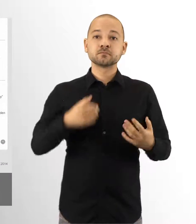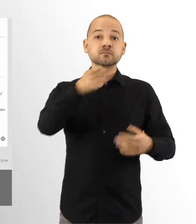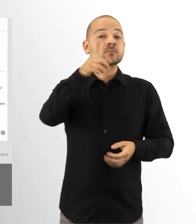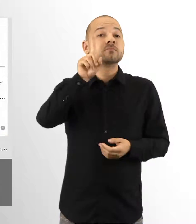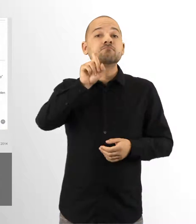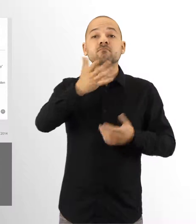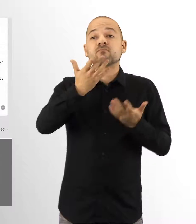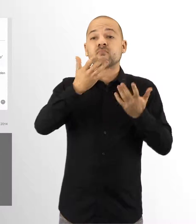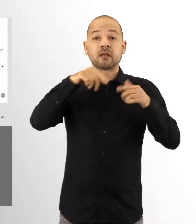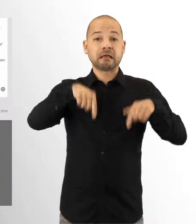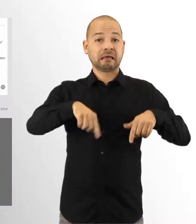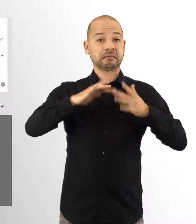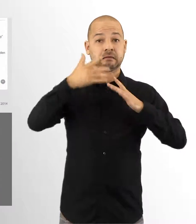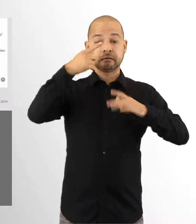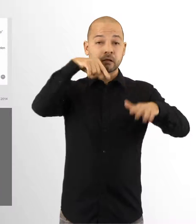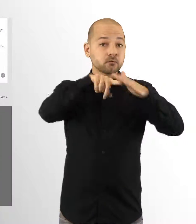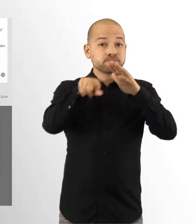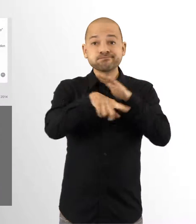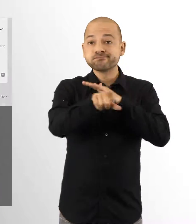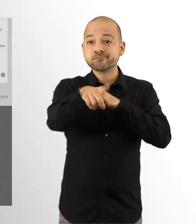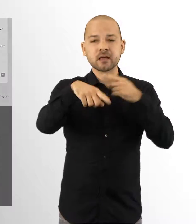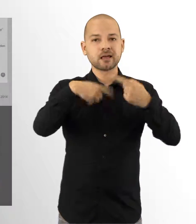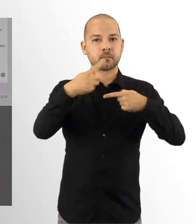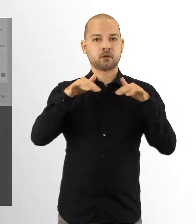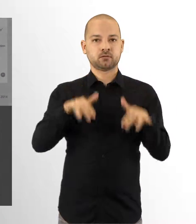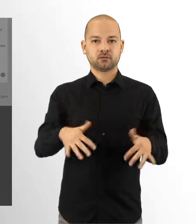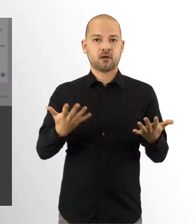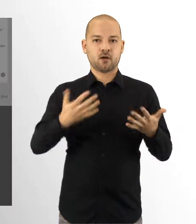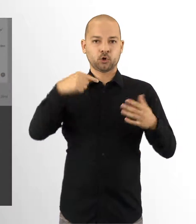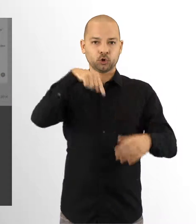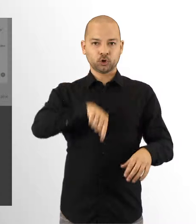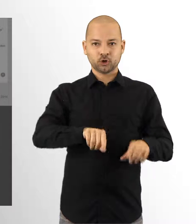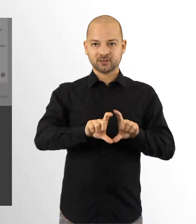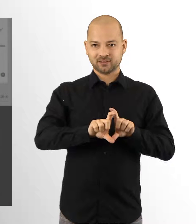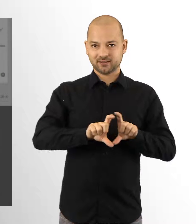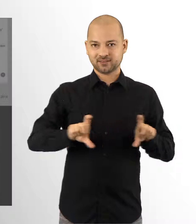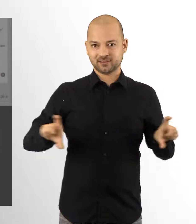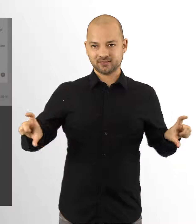Am Ende jeder Seite von „Research in Germany“ befindet sich der Fußbereich.